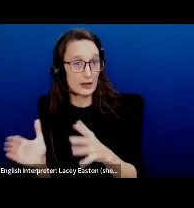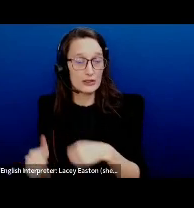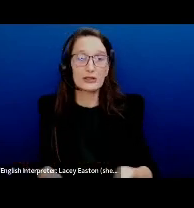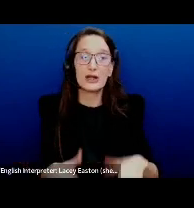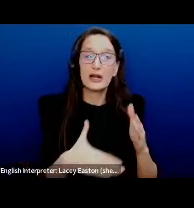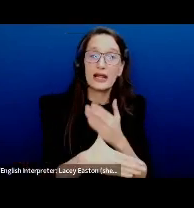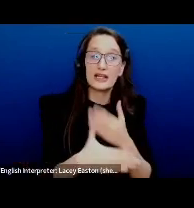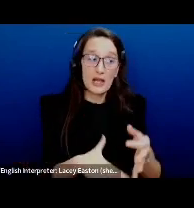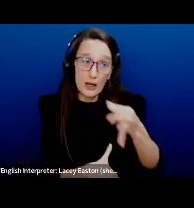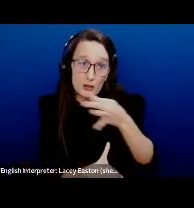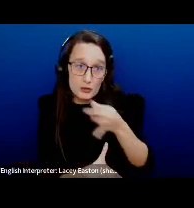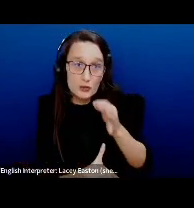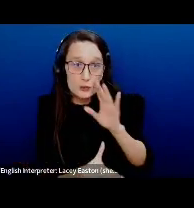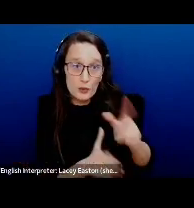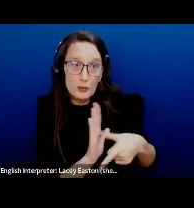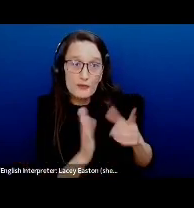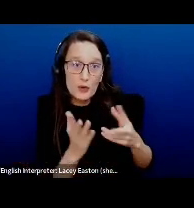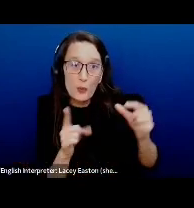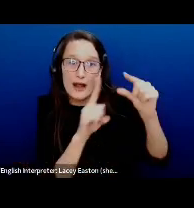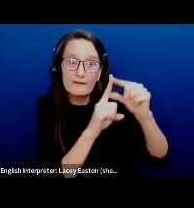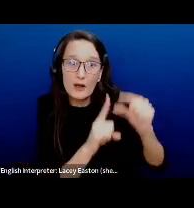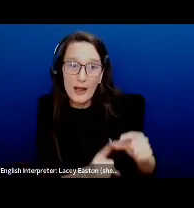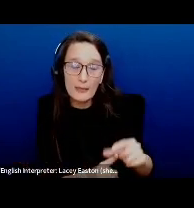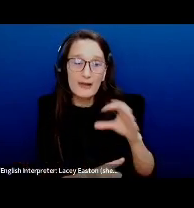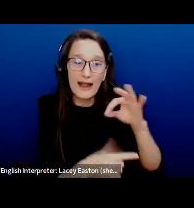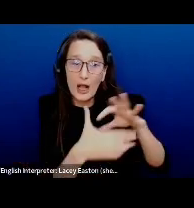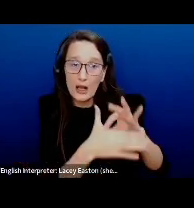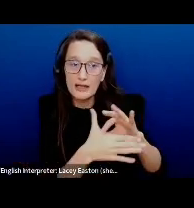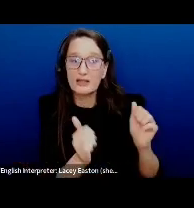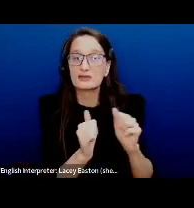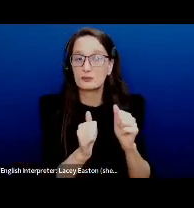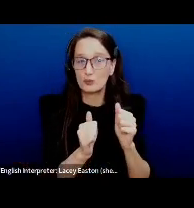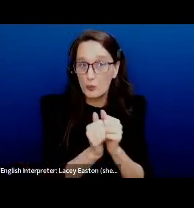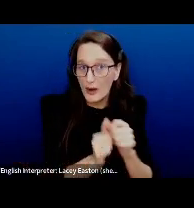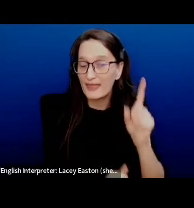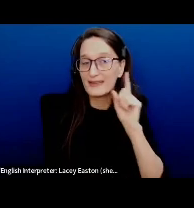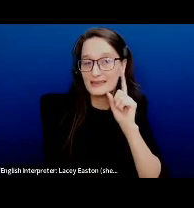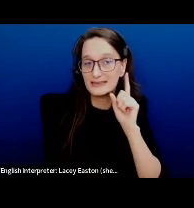y contexto con profesores de personas sordas y con discapacidad auditiva, asientos preferenciales